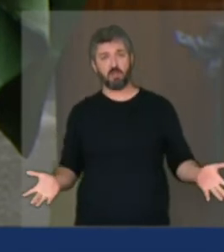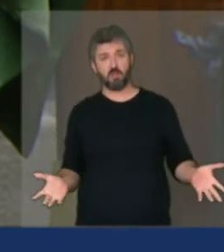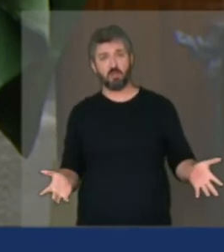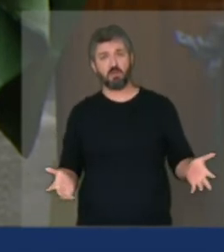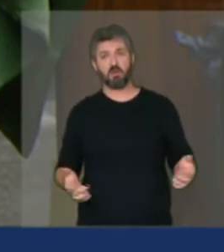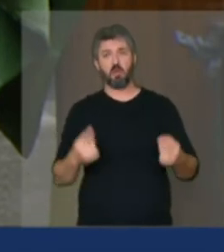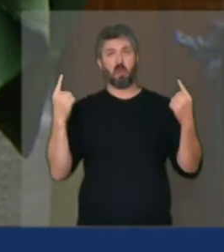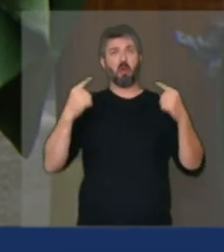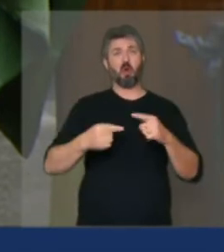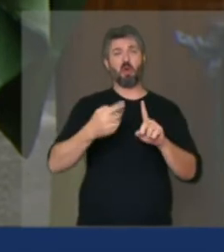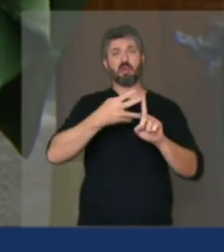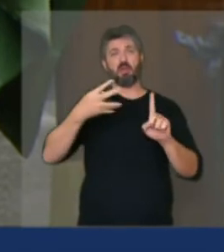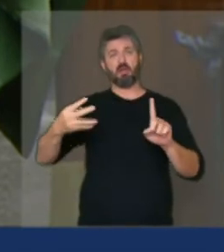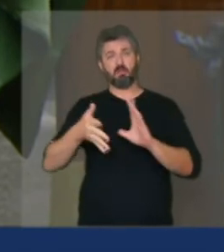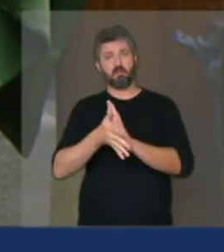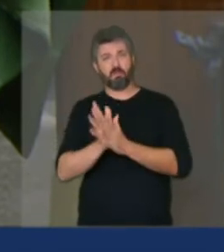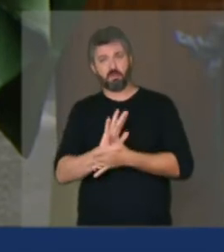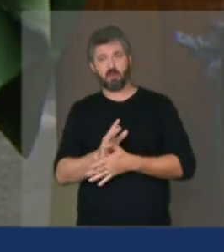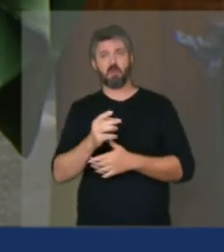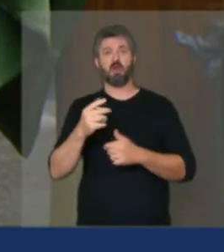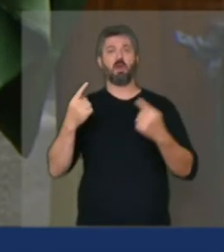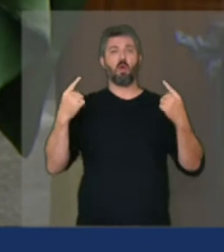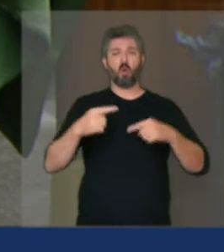CONTRA LGBT FOBIA, CONTRA O MACHISMO, CONTRA TODAS ESSAS COISAS QUE ACONTECEM NESSA